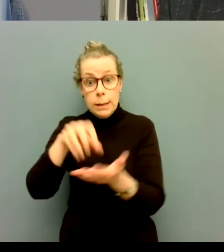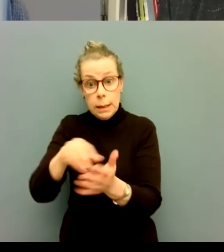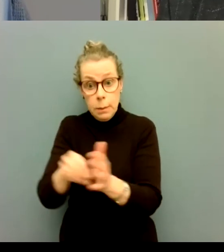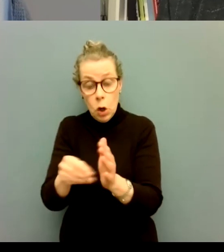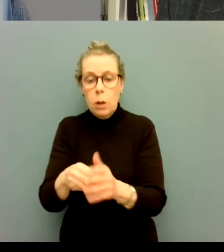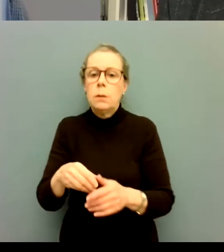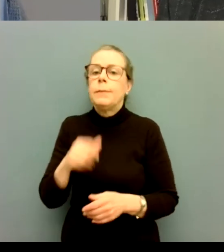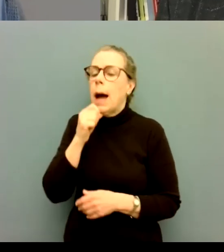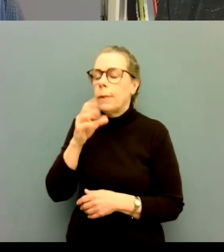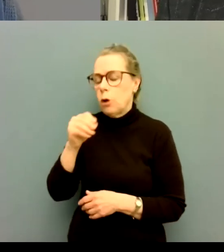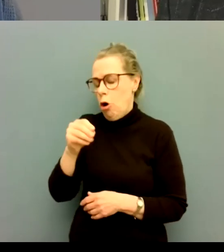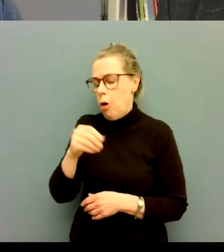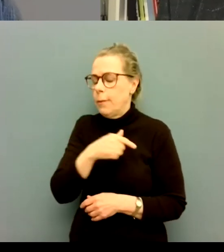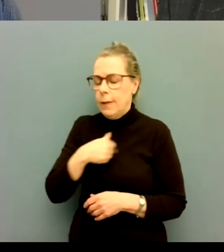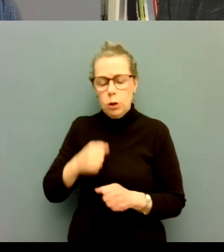Det är definitivt något vi kommer driva.